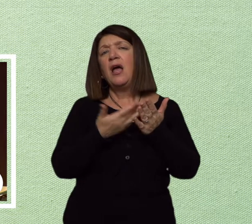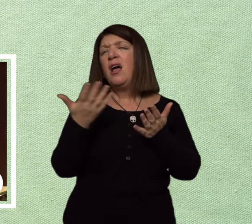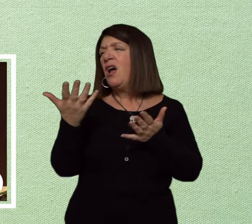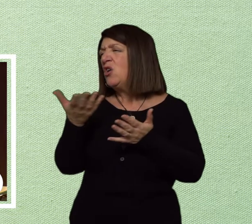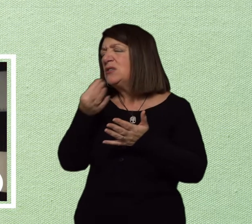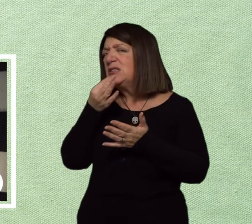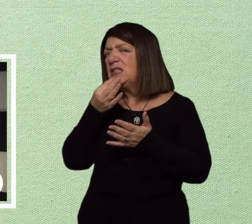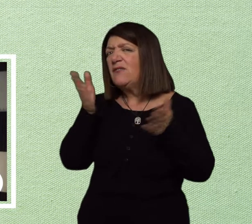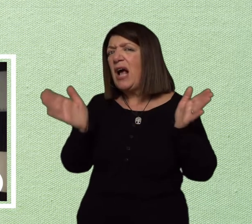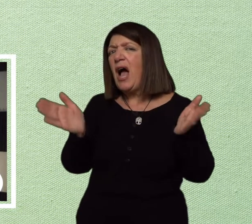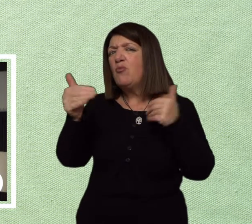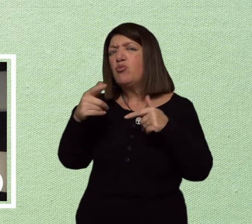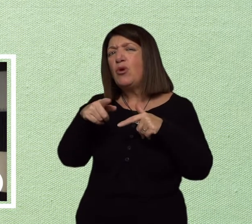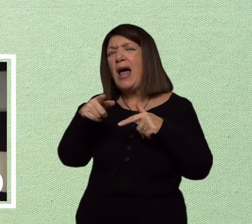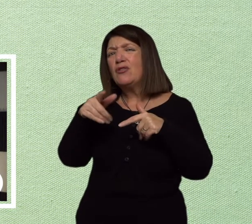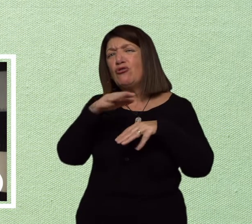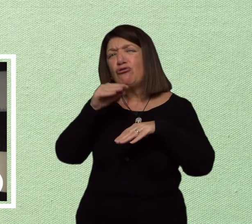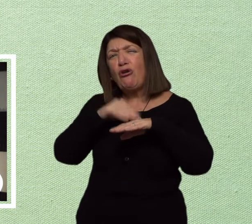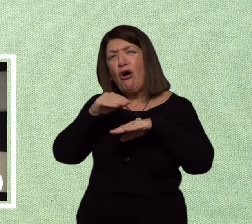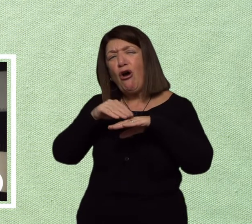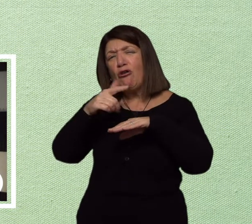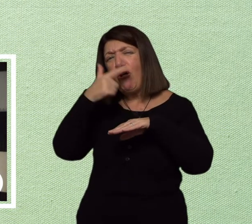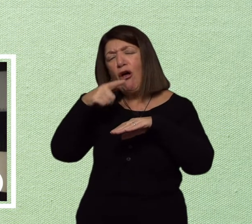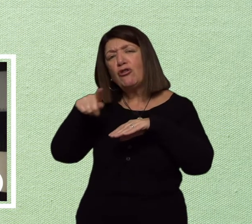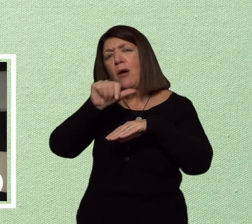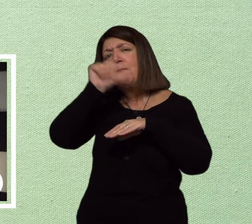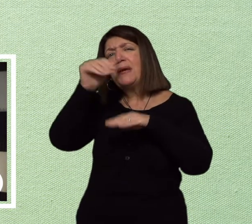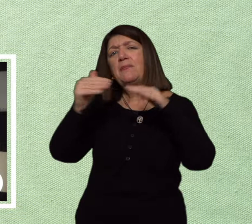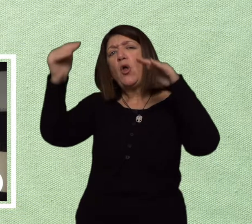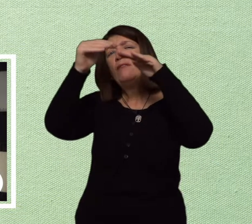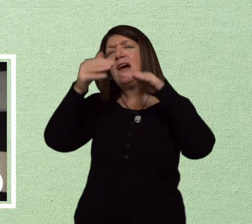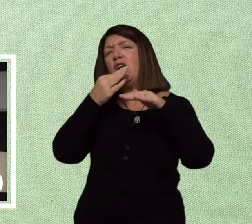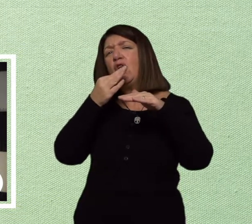livello? -Vuol dire che il secondo livello è quello che destiniamo alla cura di patologie complesse.